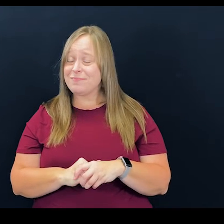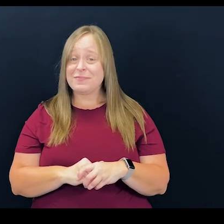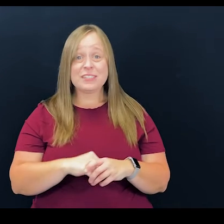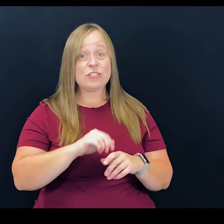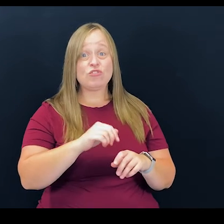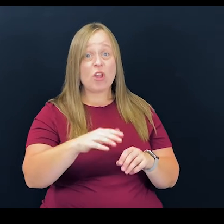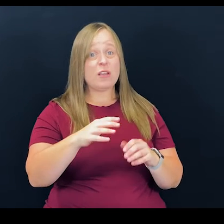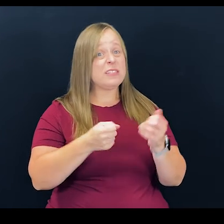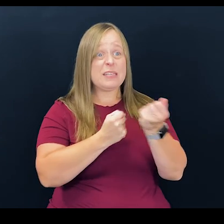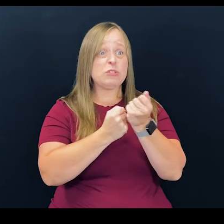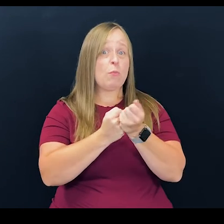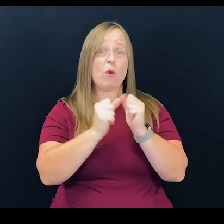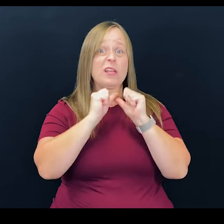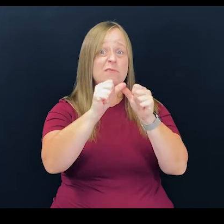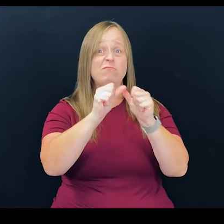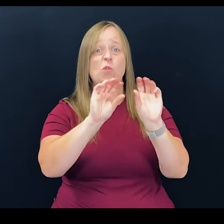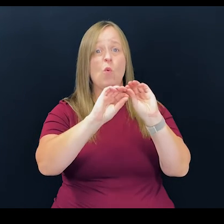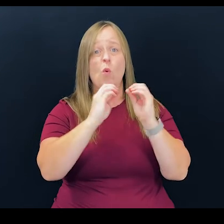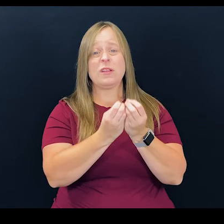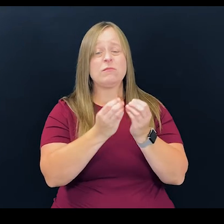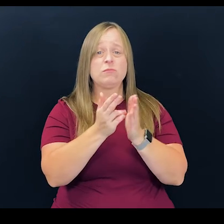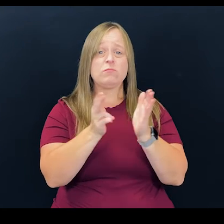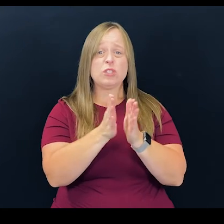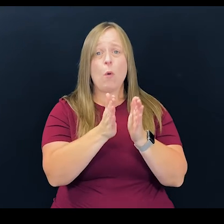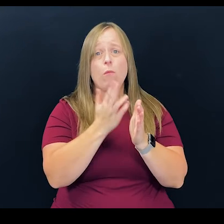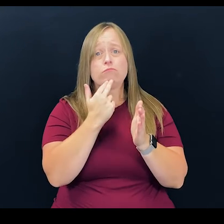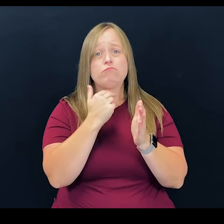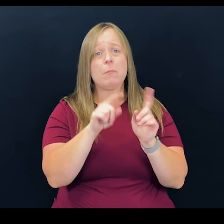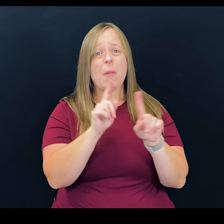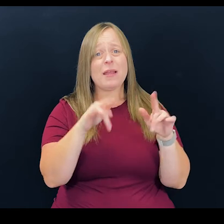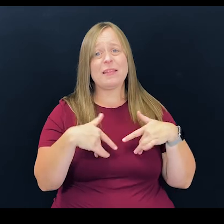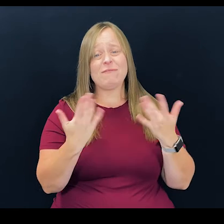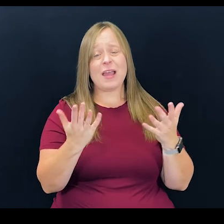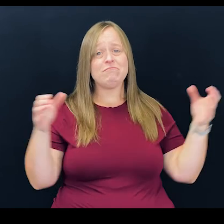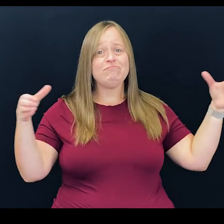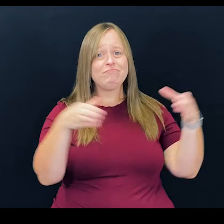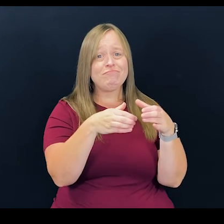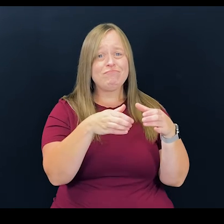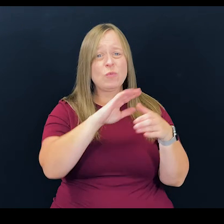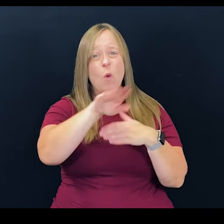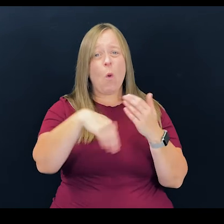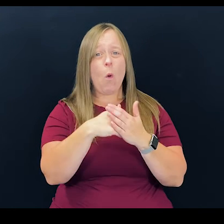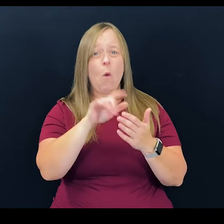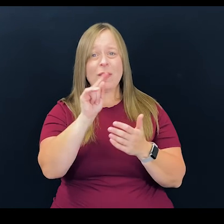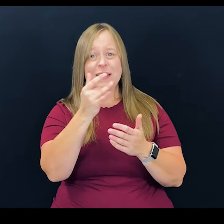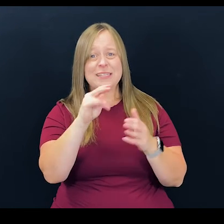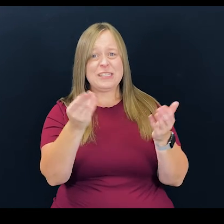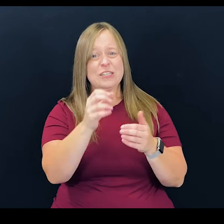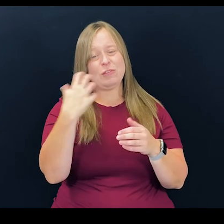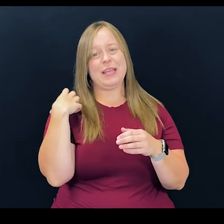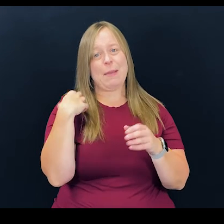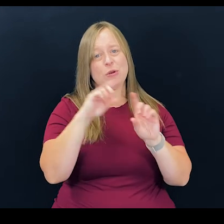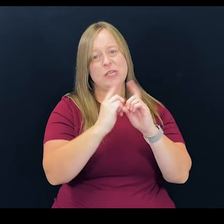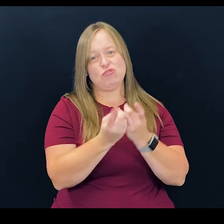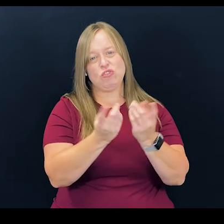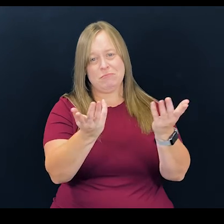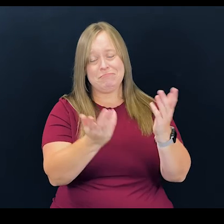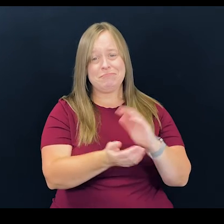Sólo que sigan apoyando. La organización es pequeña pero es un evento que une a todos los latinos acá en el distrito capital.